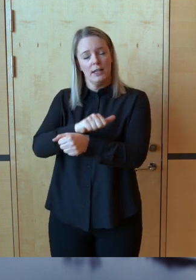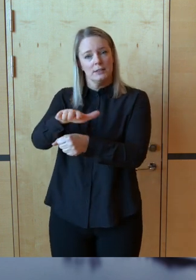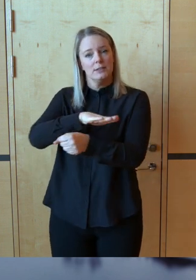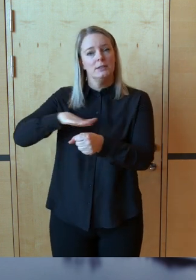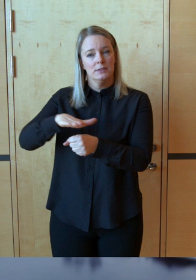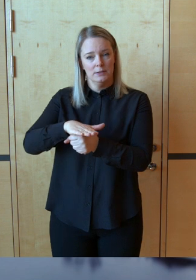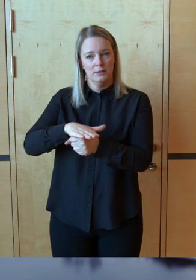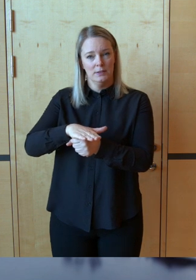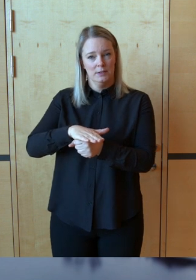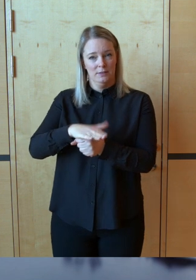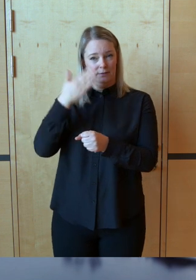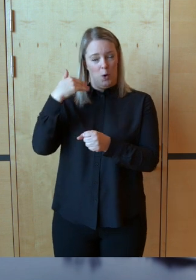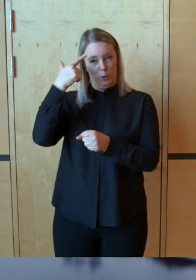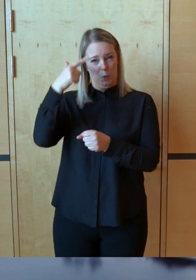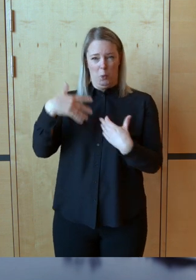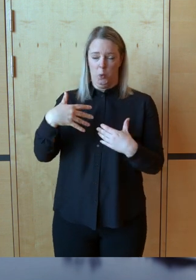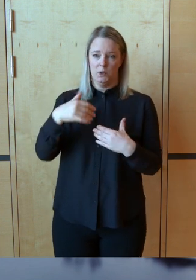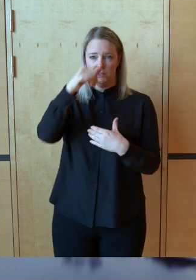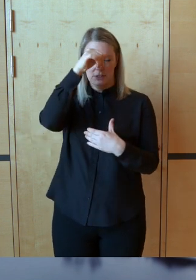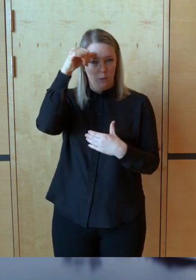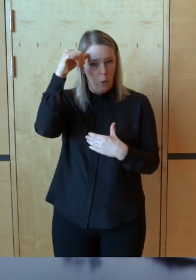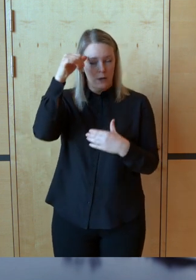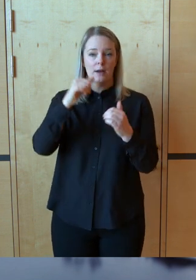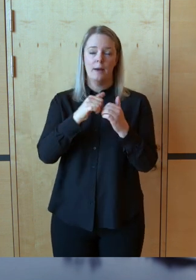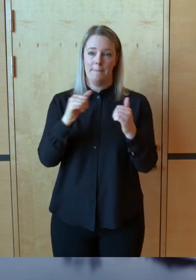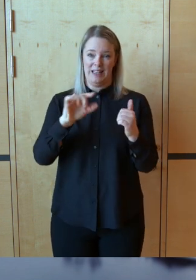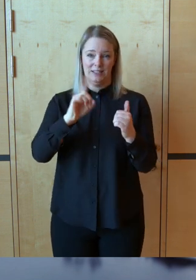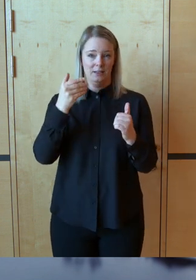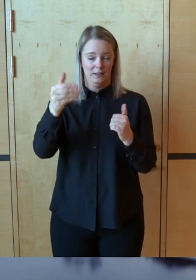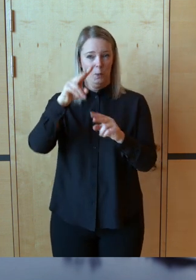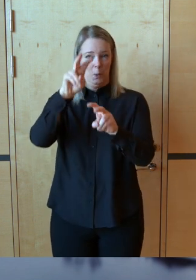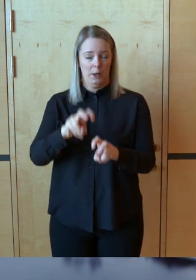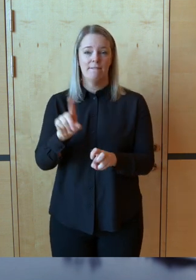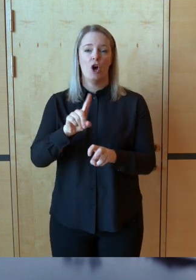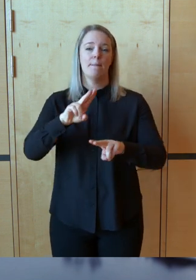Som man trodde från början men den är ju utredningen får visa sen vart vi sluta någonstans